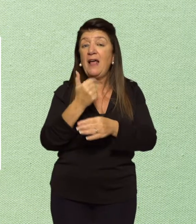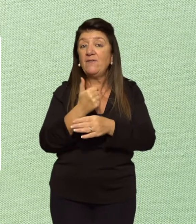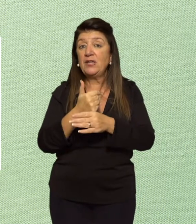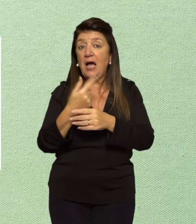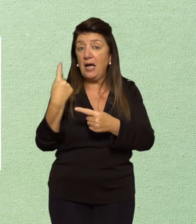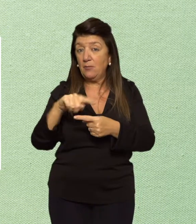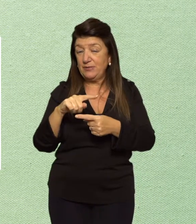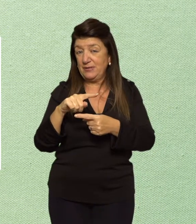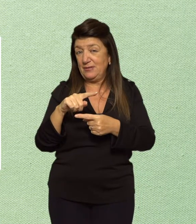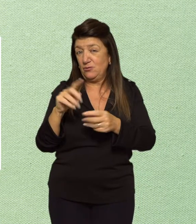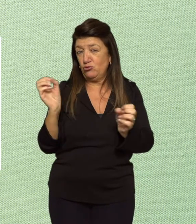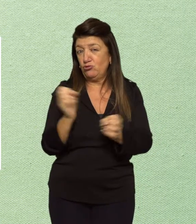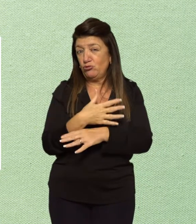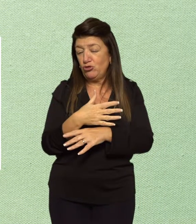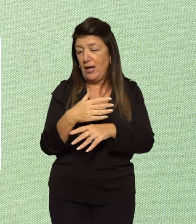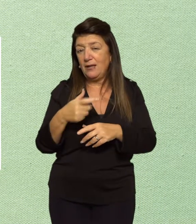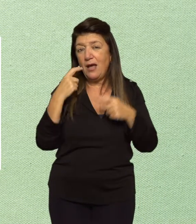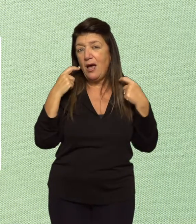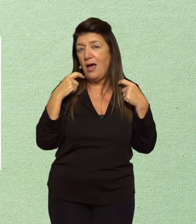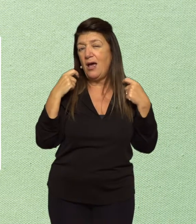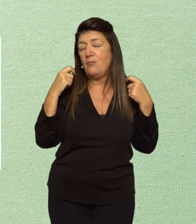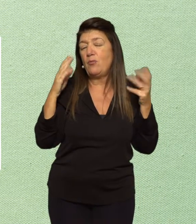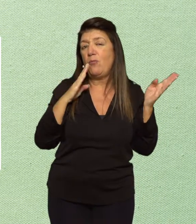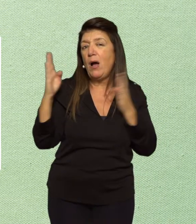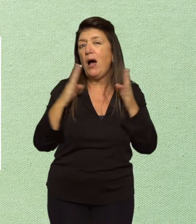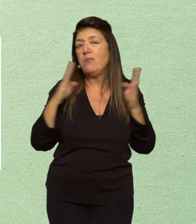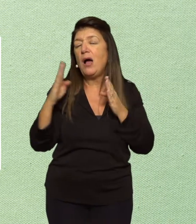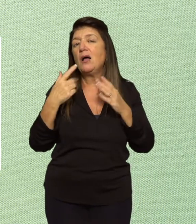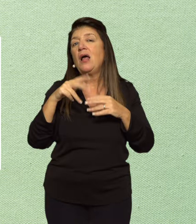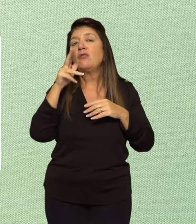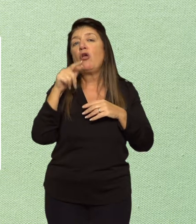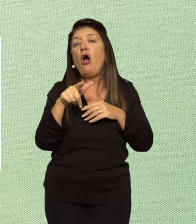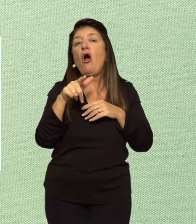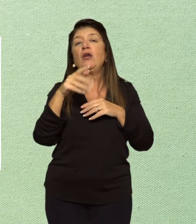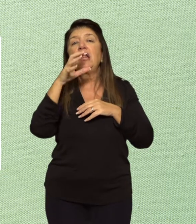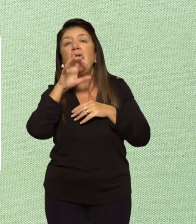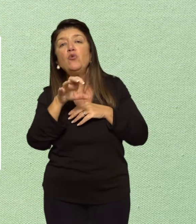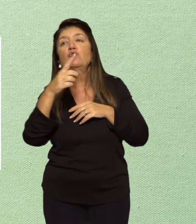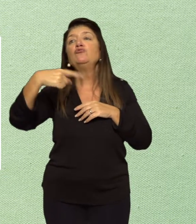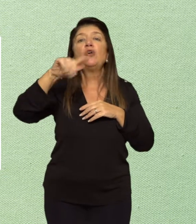propagandava anche in politica della donna che denuncia che non viene ascoltata. In realtà nel